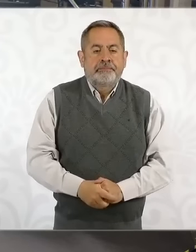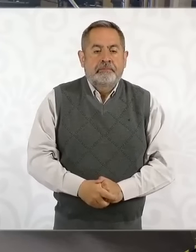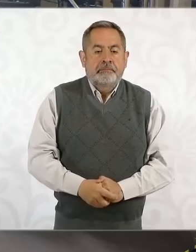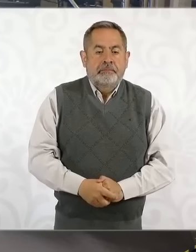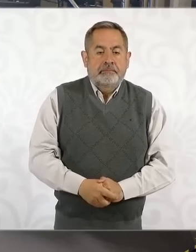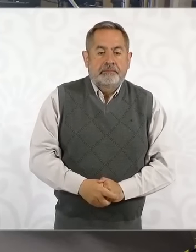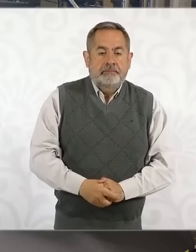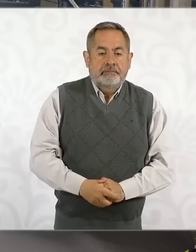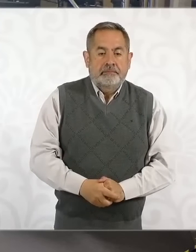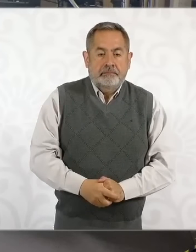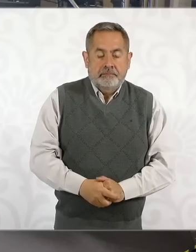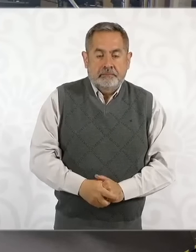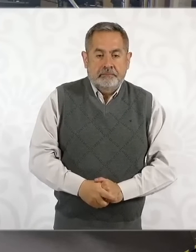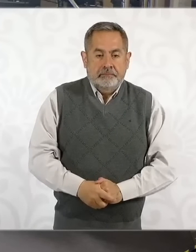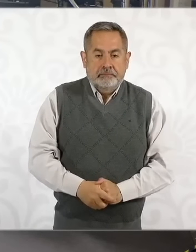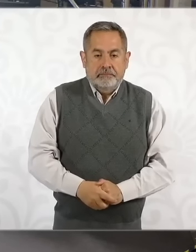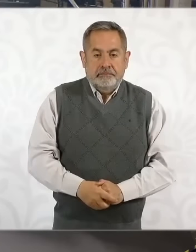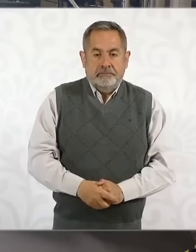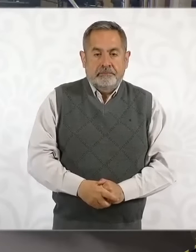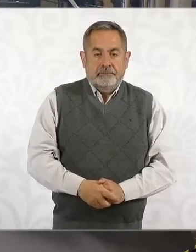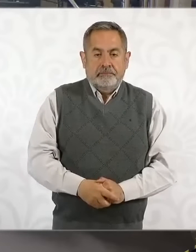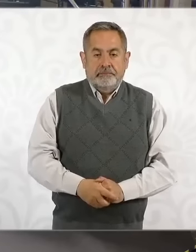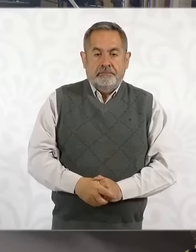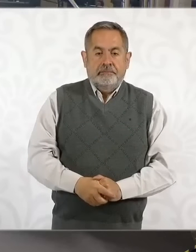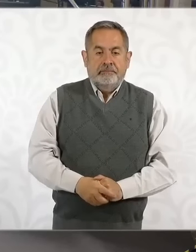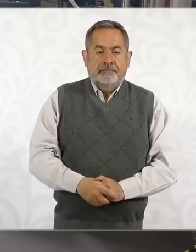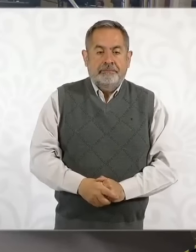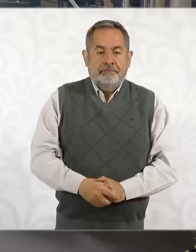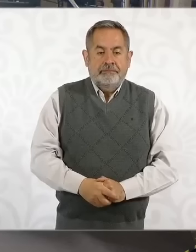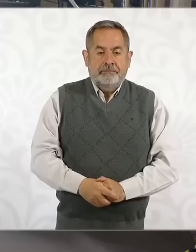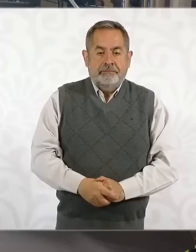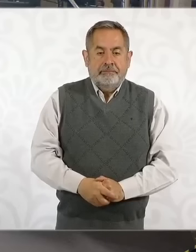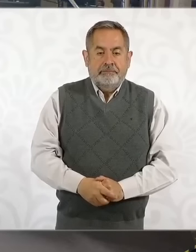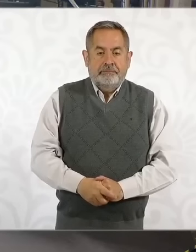Ah, adelante, por favor.